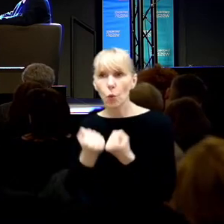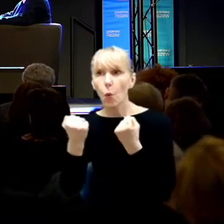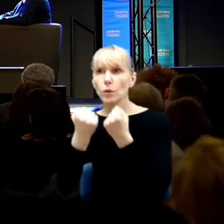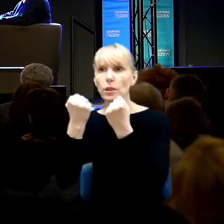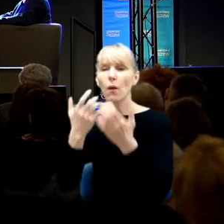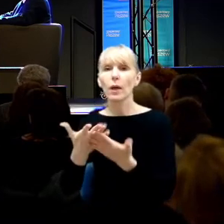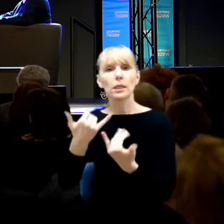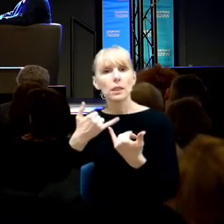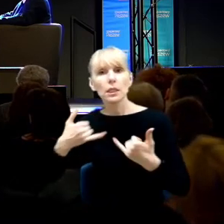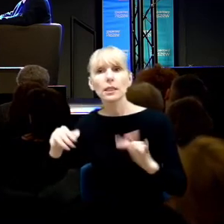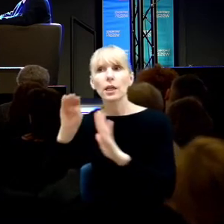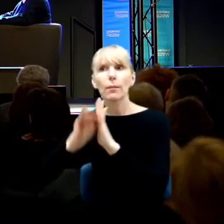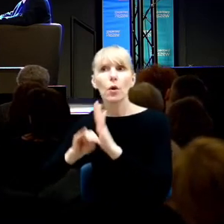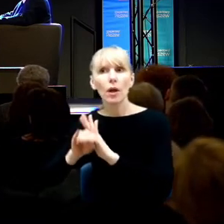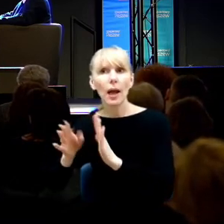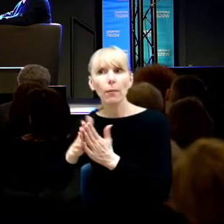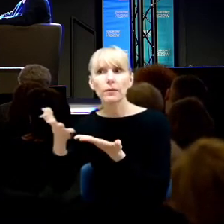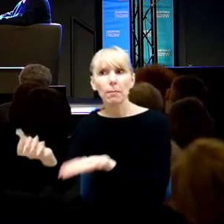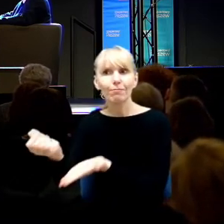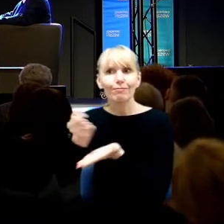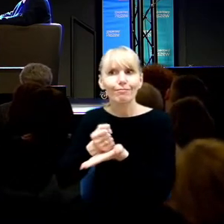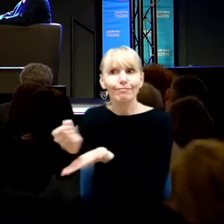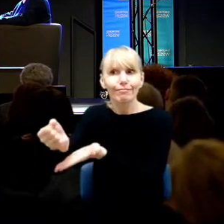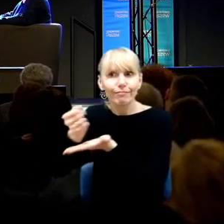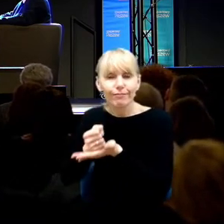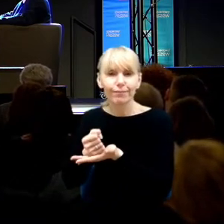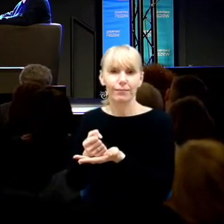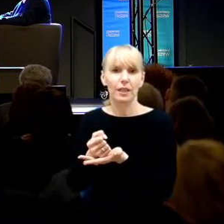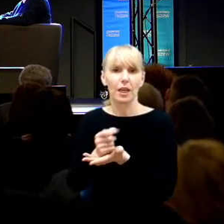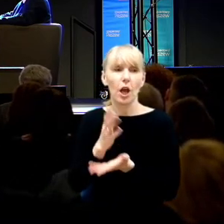Jak przyglądaliśmy się, i to już od kilku ładnych lat,